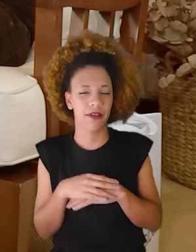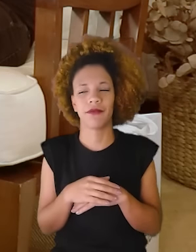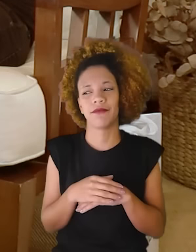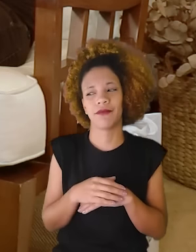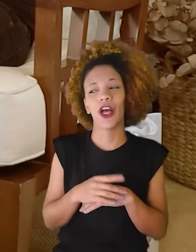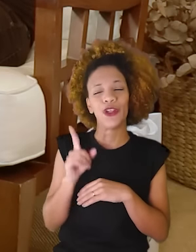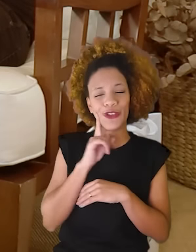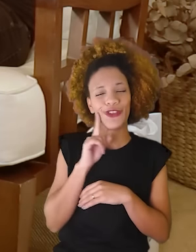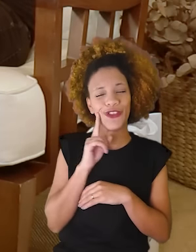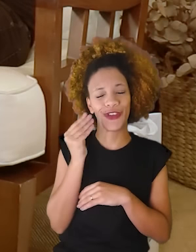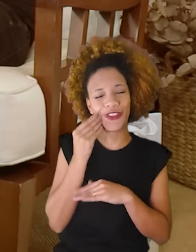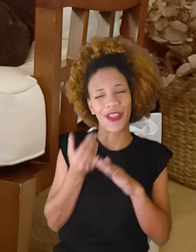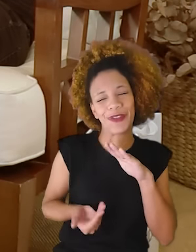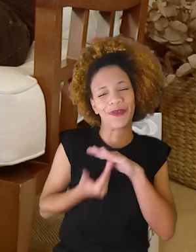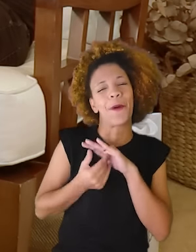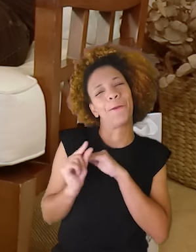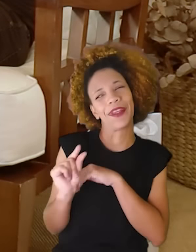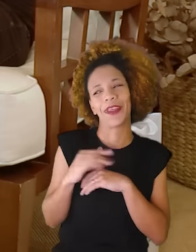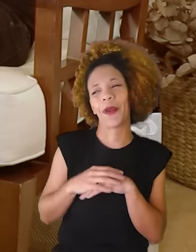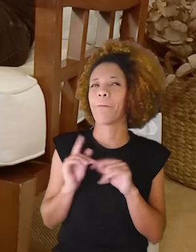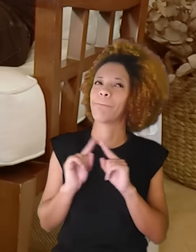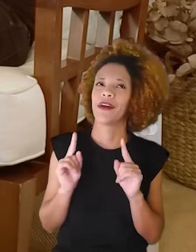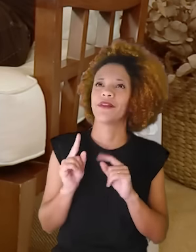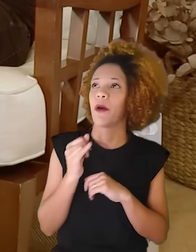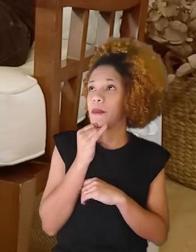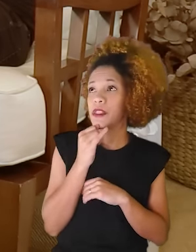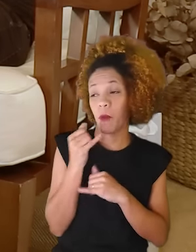passar um pouquinho mas eu acho que eu sei você mas eu não por exemplo eu não faço brincadeira por